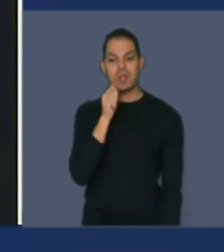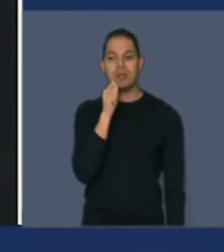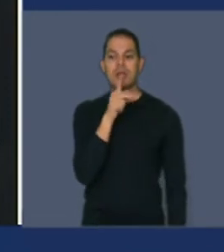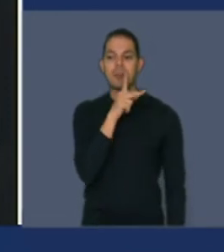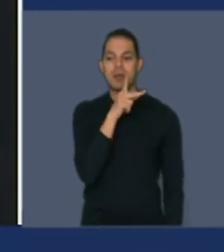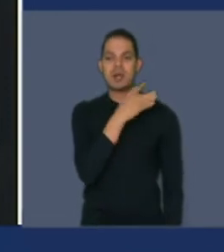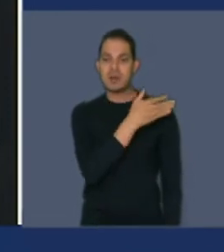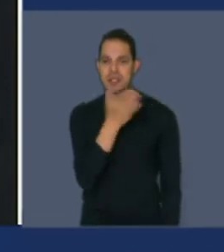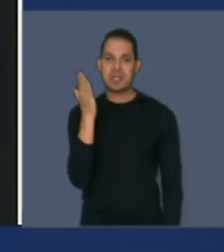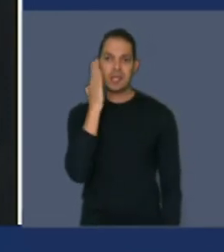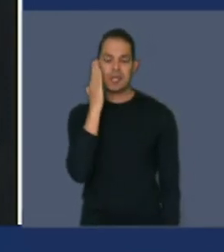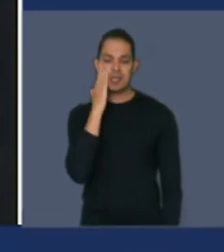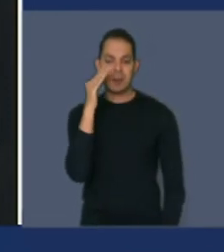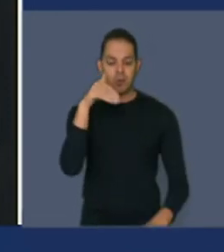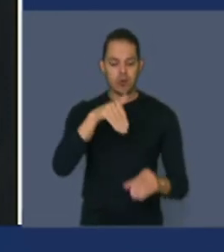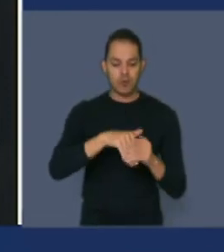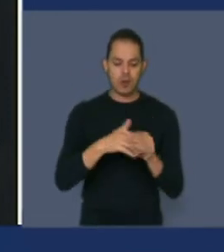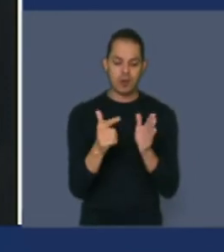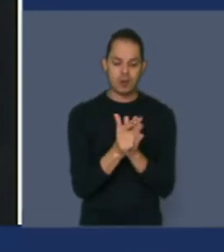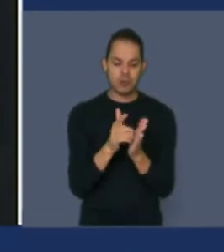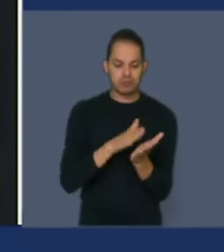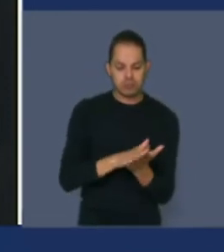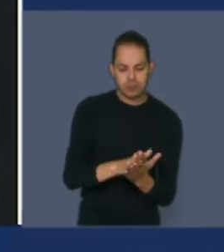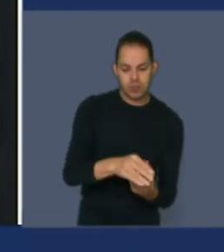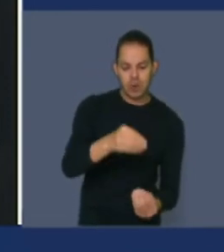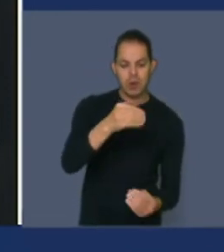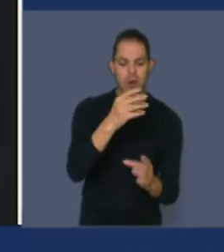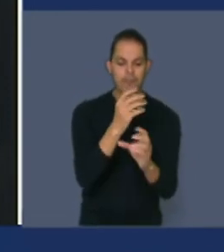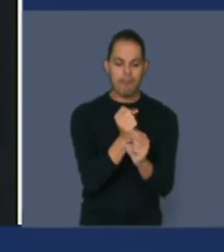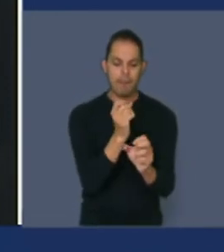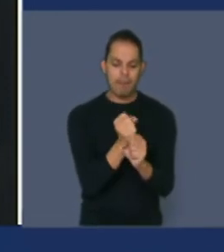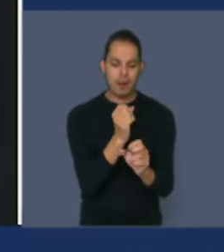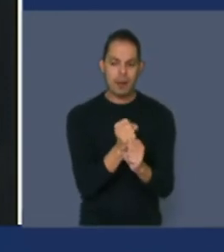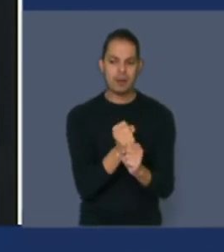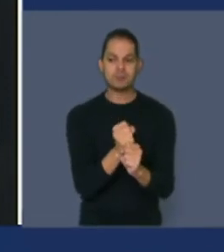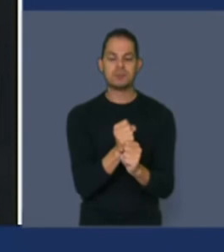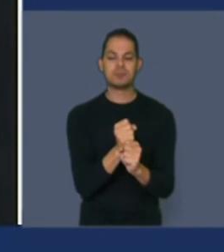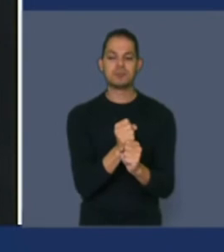IMPRESSO É AUDITÁVEL NÃO TEM ESSE NEGÓCIO DE SAIR COM UM FORMULÁRIO ZINHO DO CABINE DE VOTAÇÃO, NÃO TEM ESSE